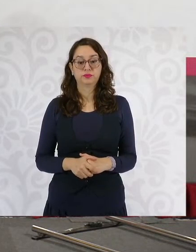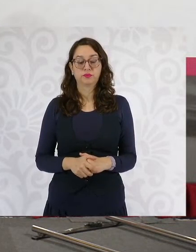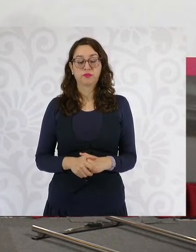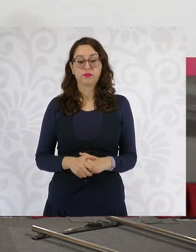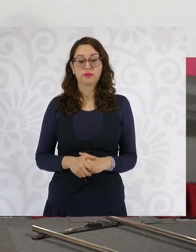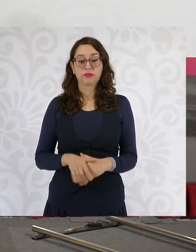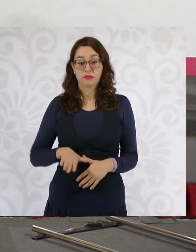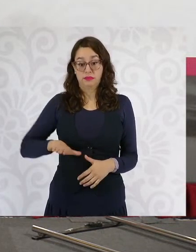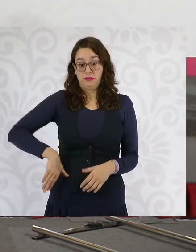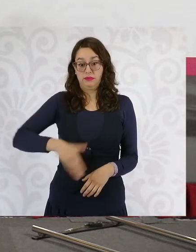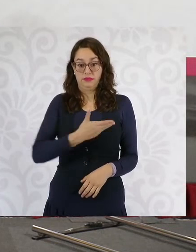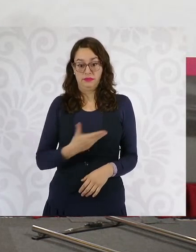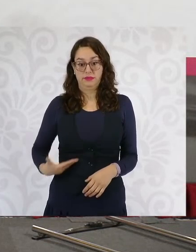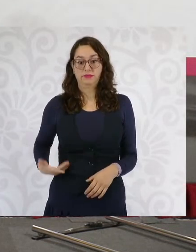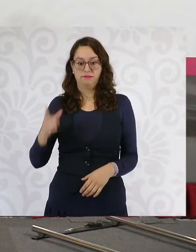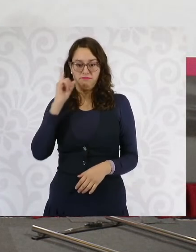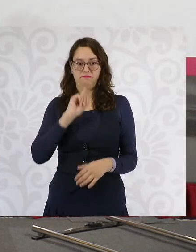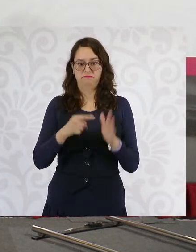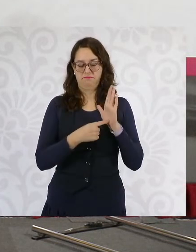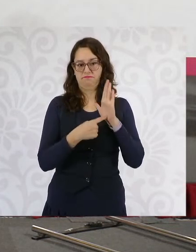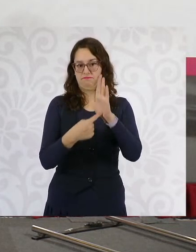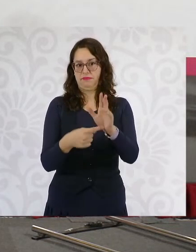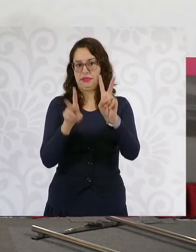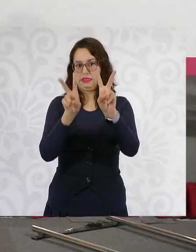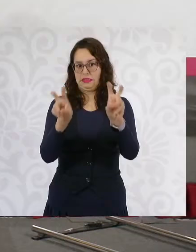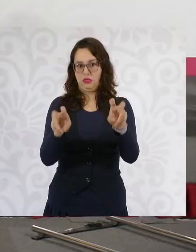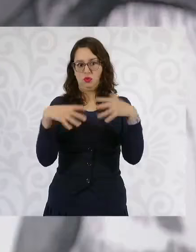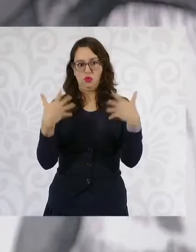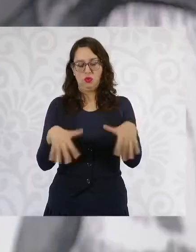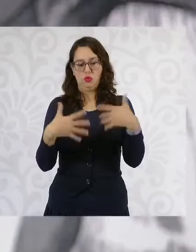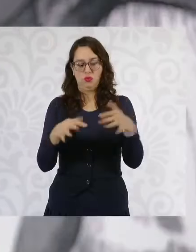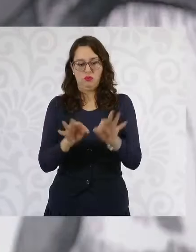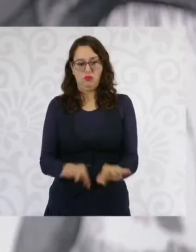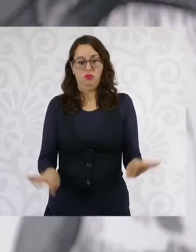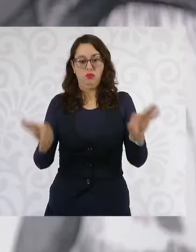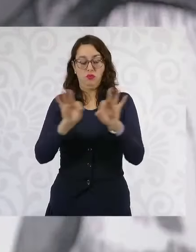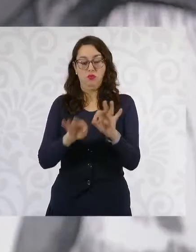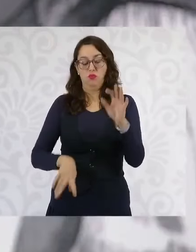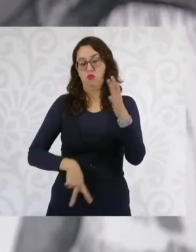nuestra presidenta uno de los proyectos que la doctora sh no ha encargado coordinar a la